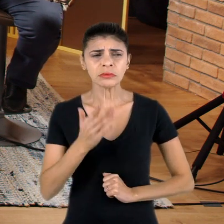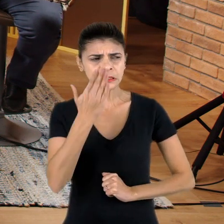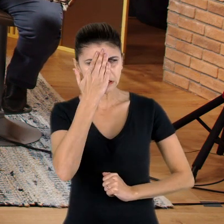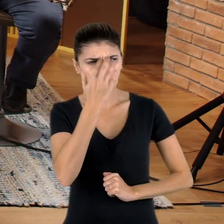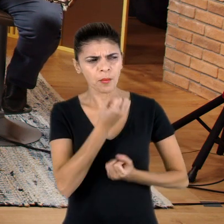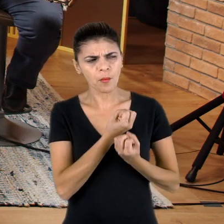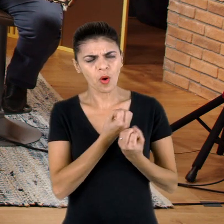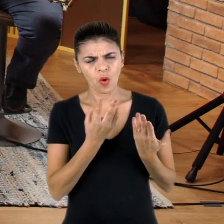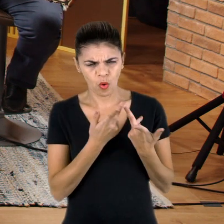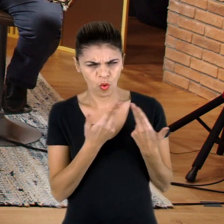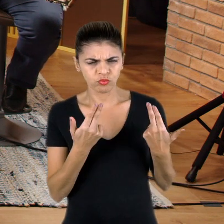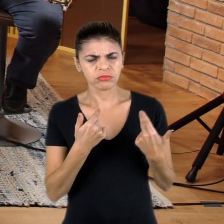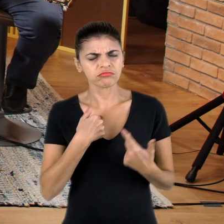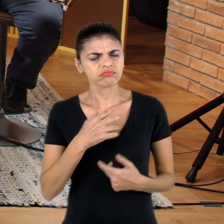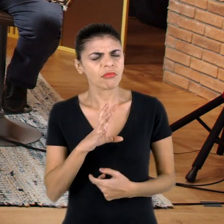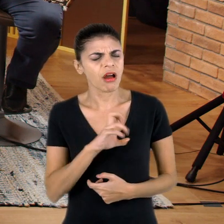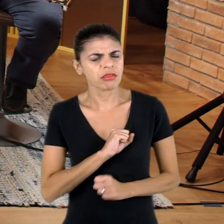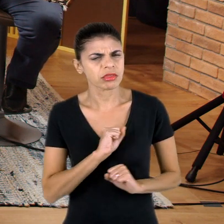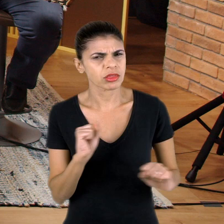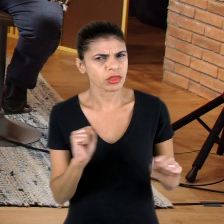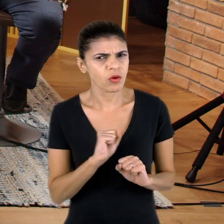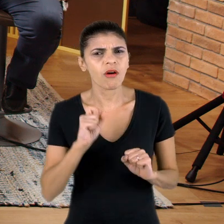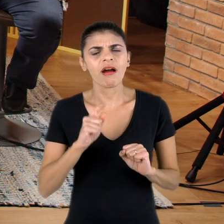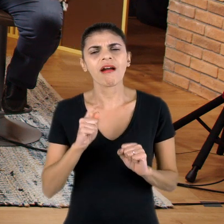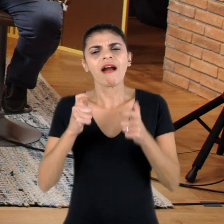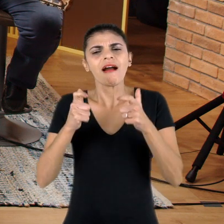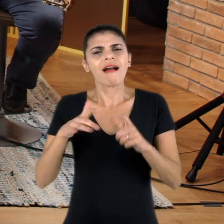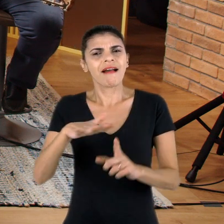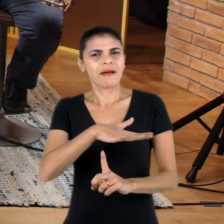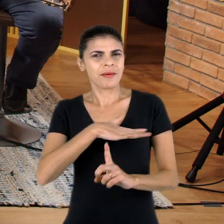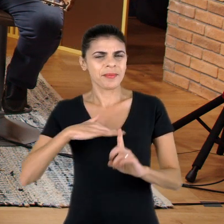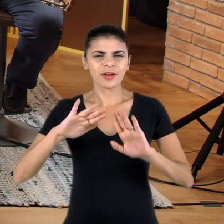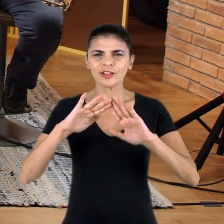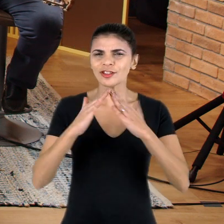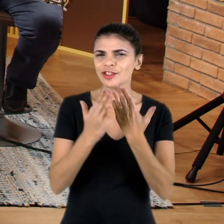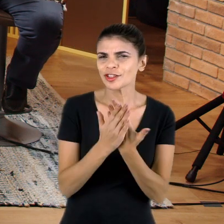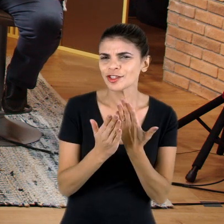é... esse ambiente de escola de música, andar pelos corredores de uma escola de música,